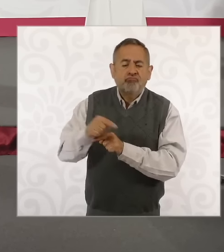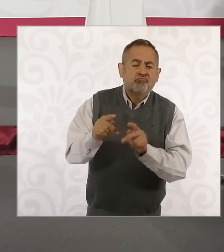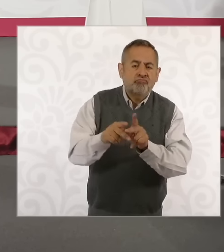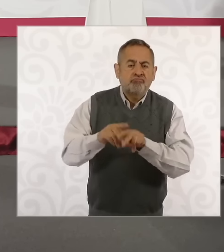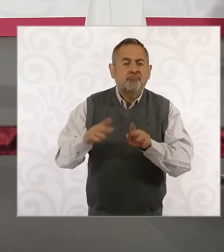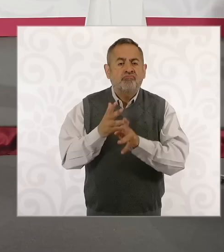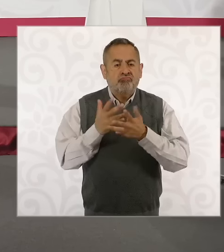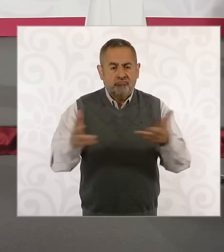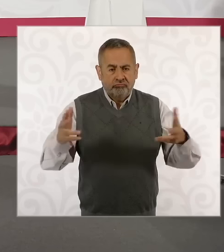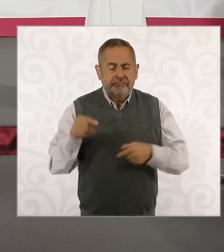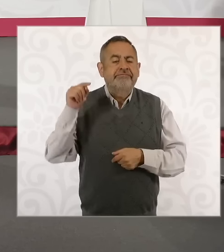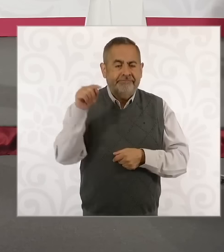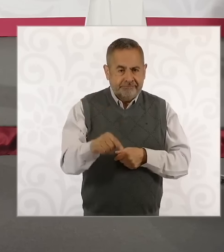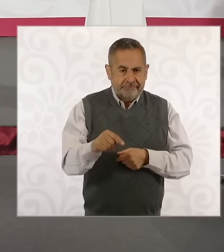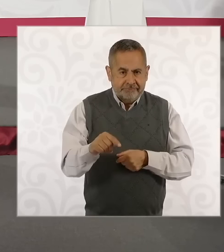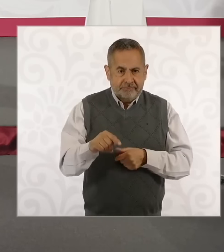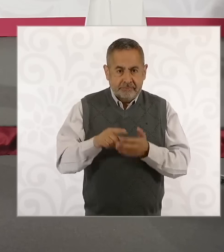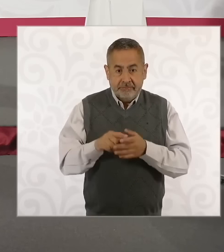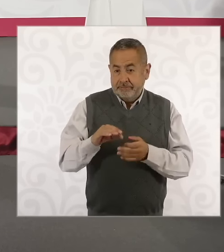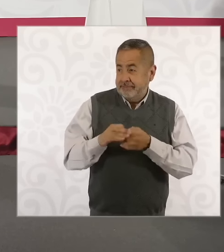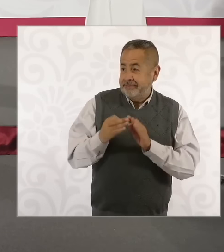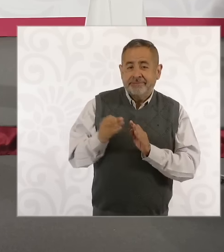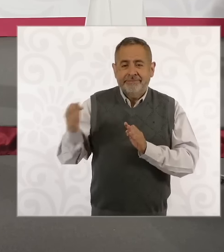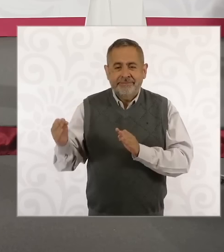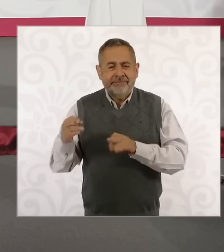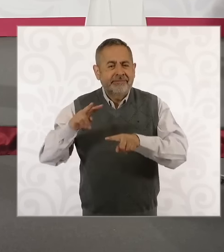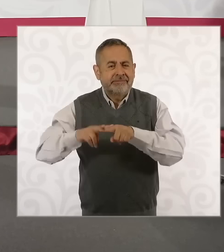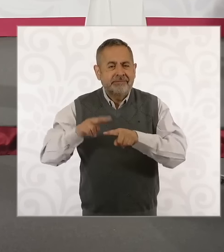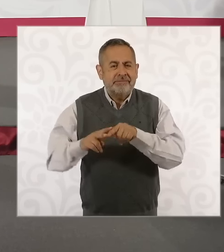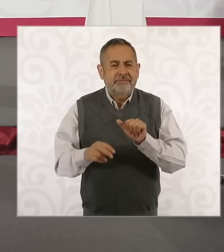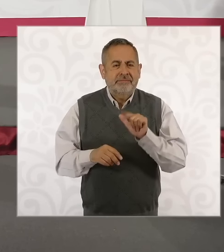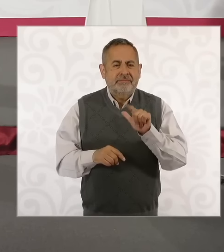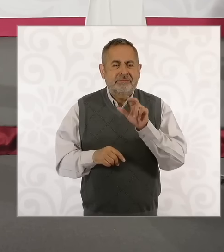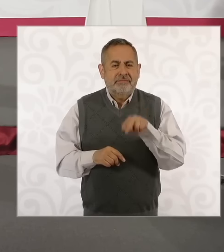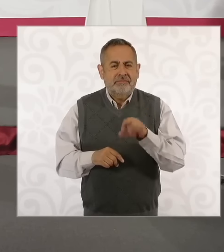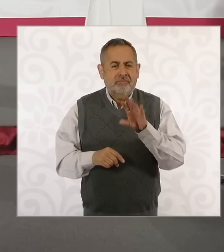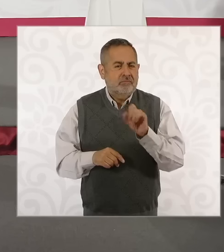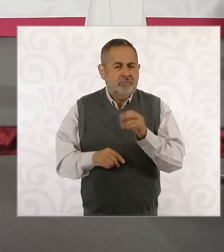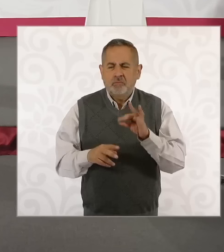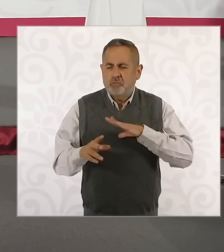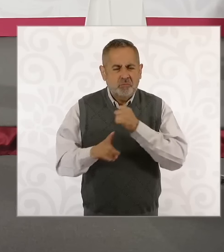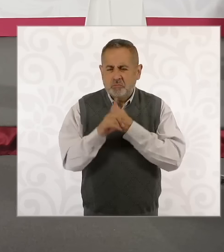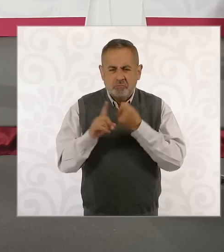salido en algunos medios, este que es el parque Alcanforestes no sufre ninguna eh afectación.